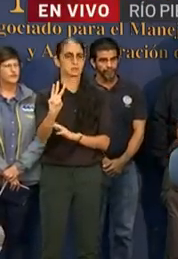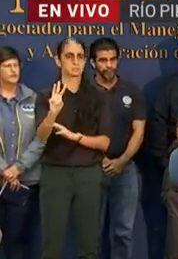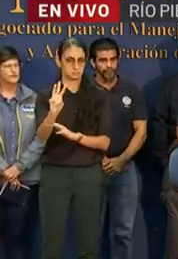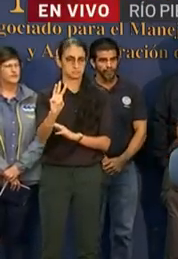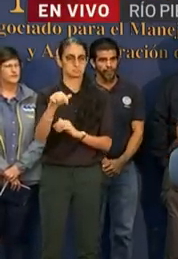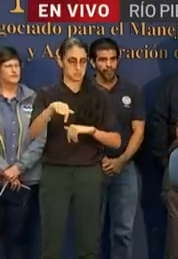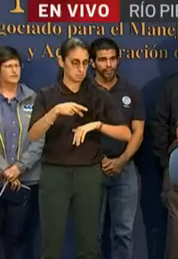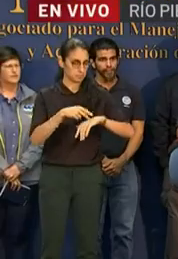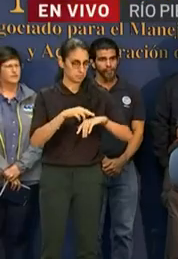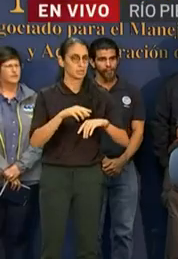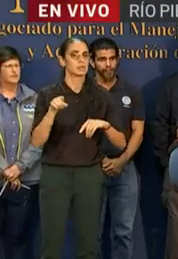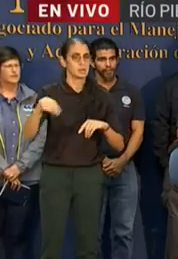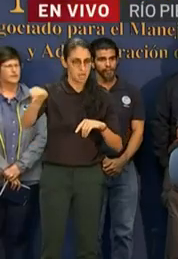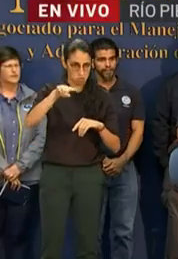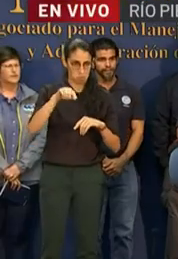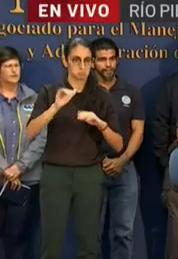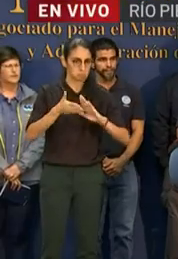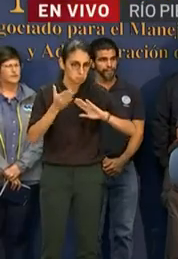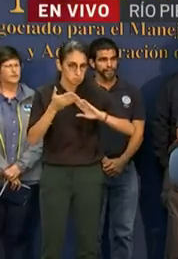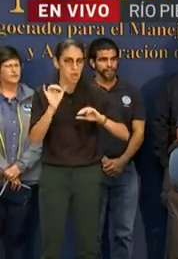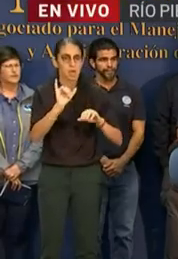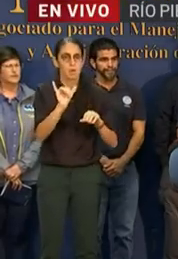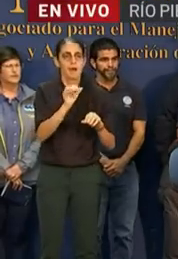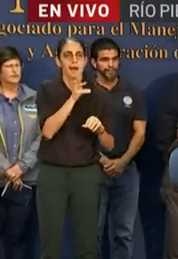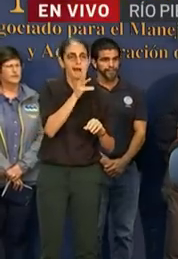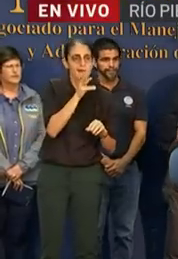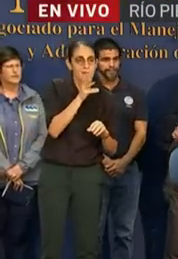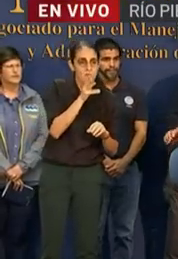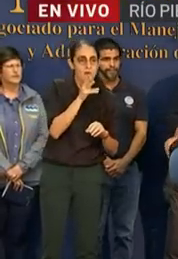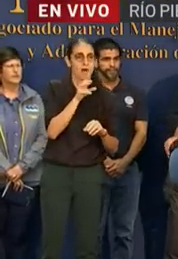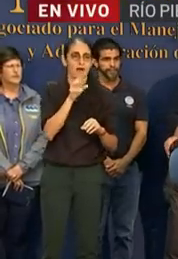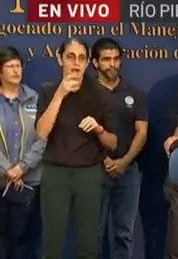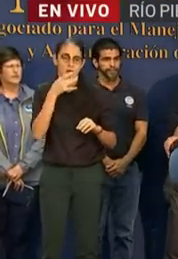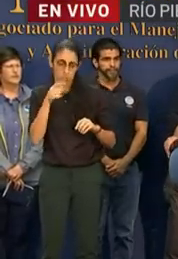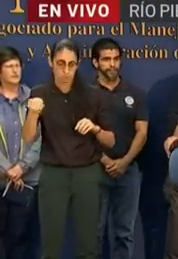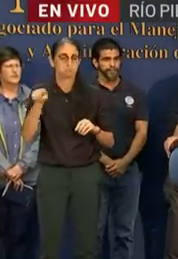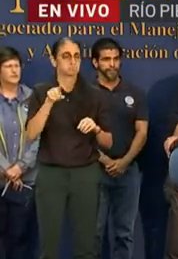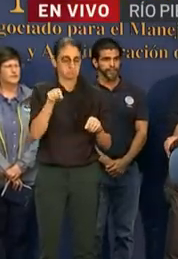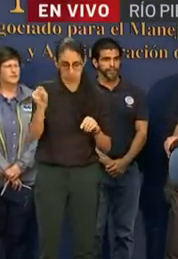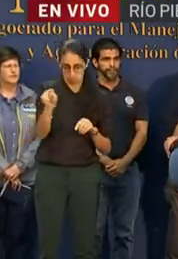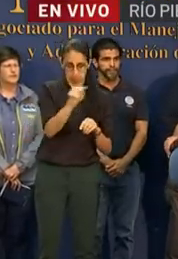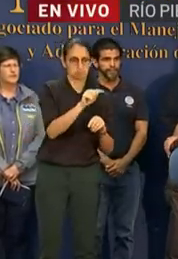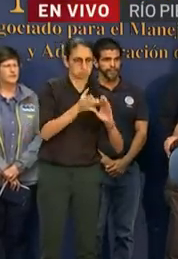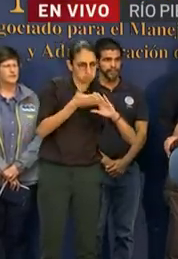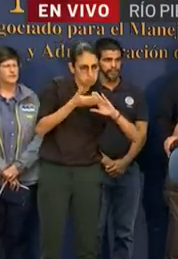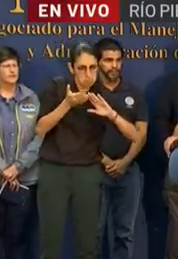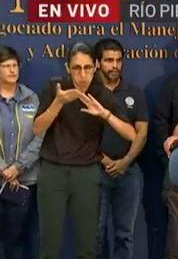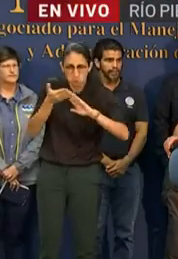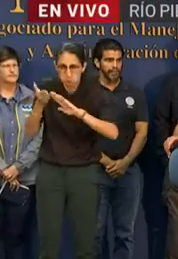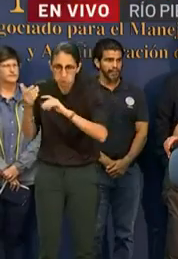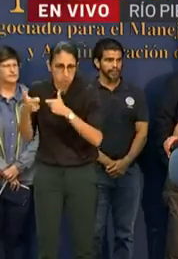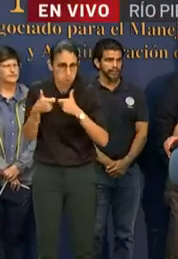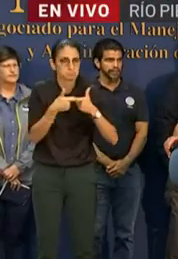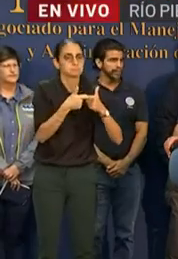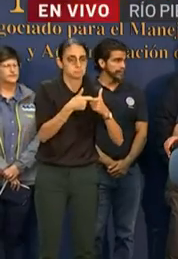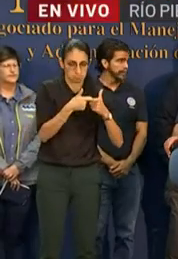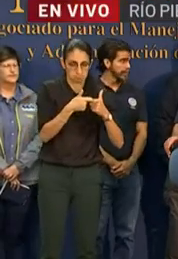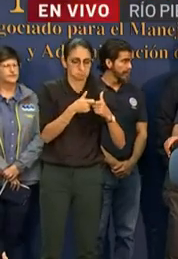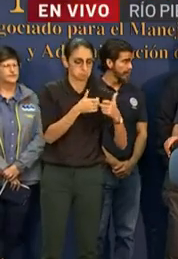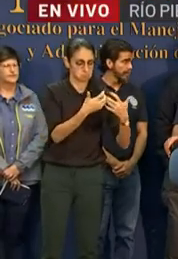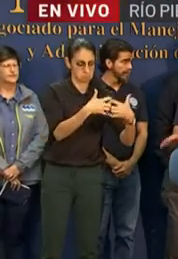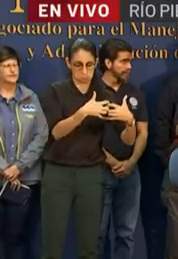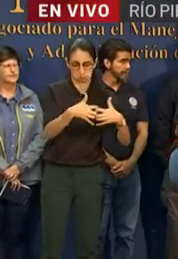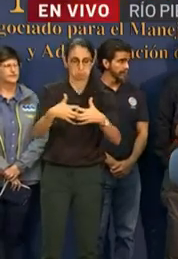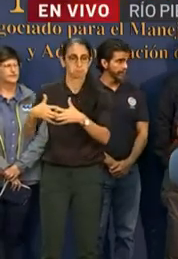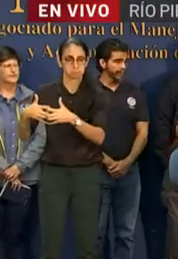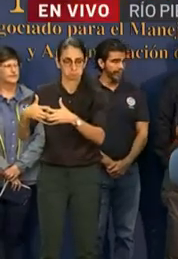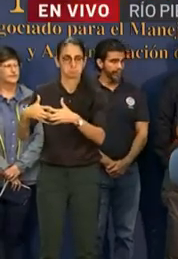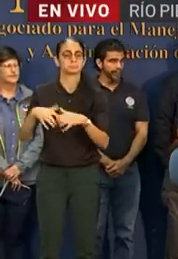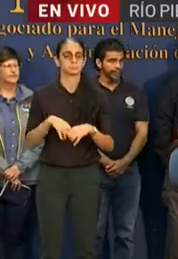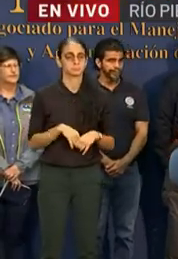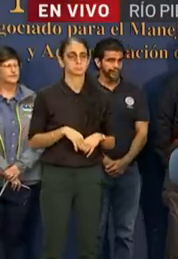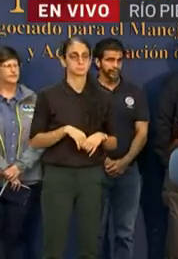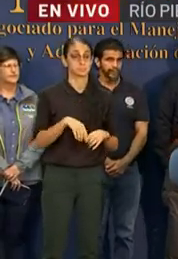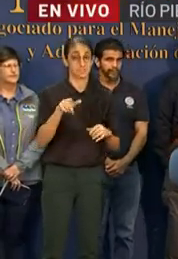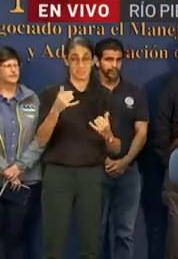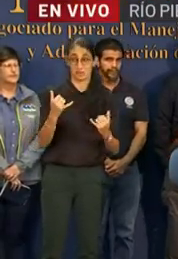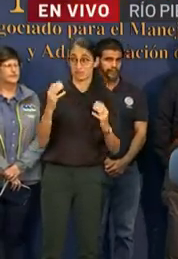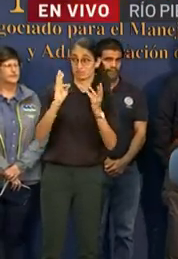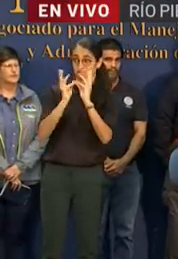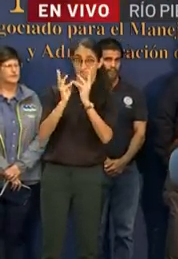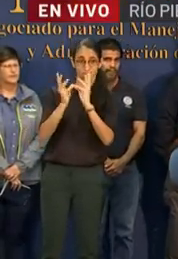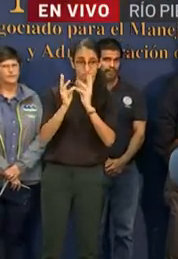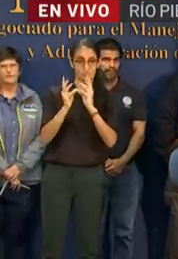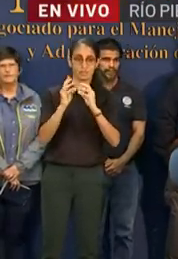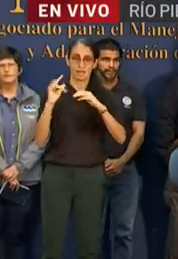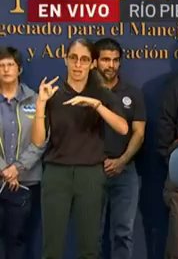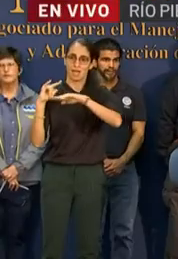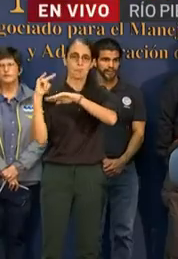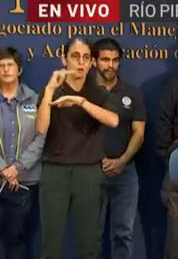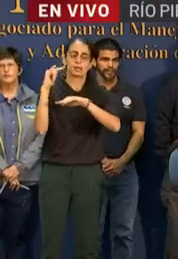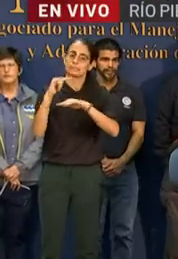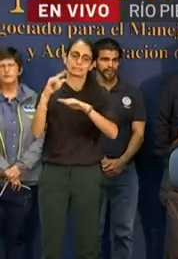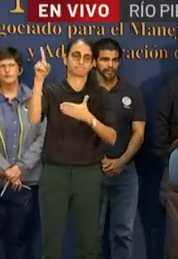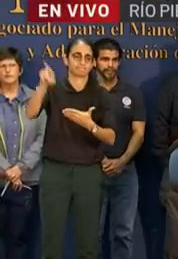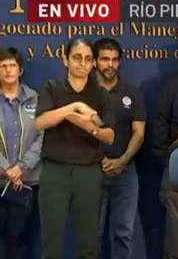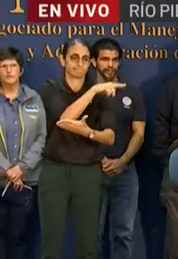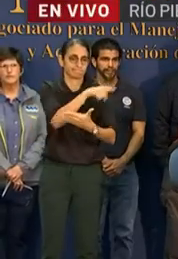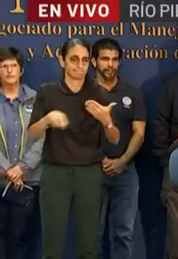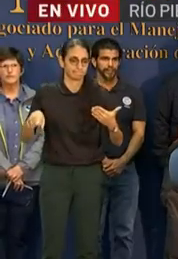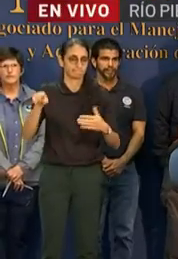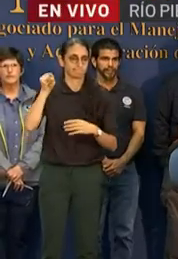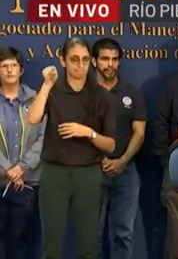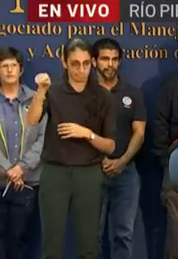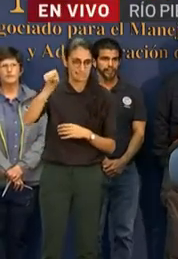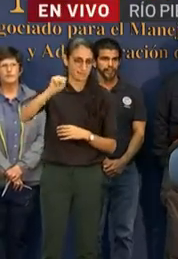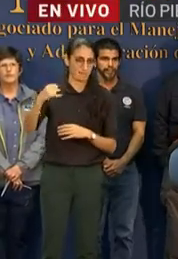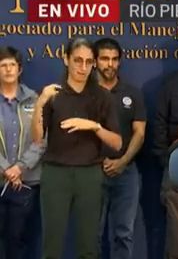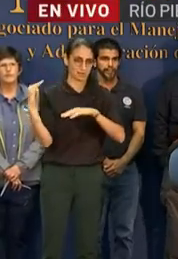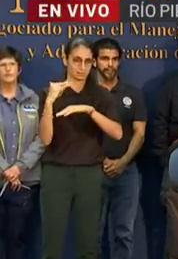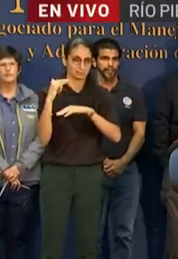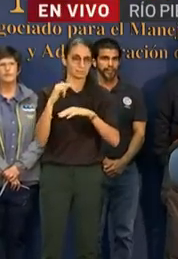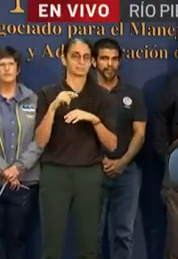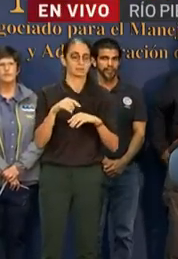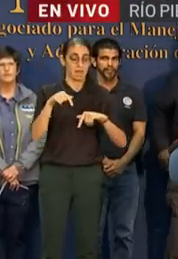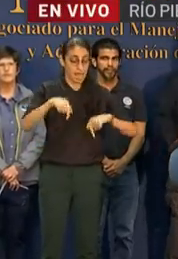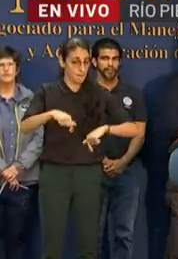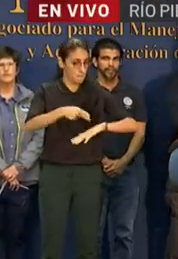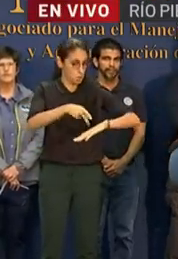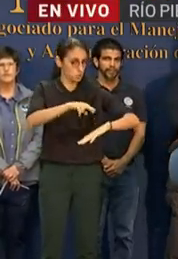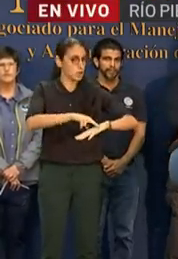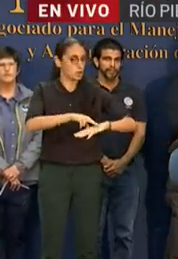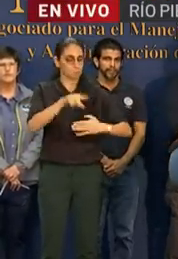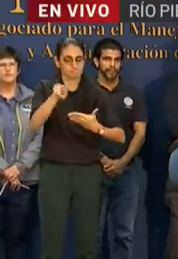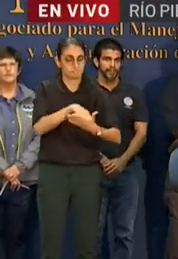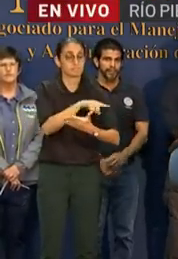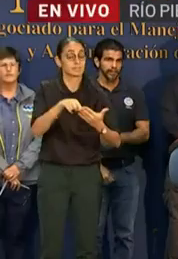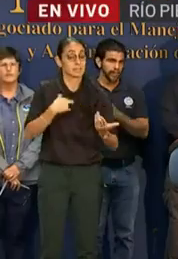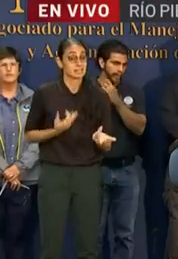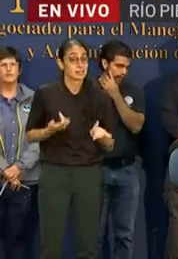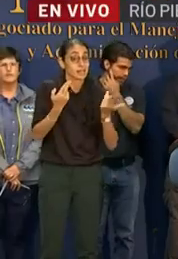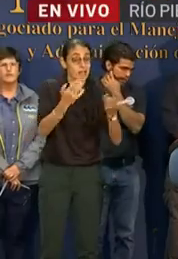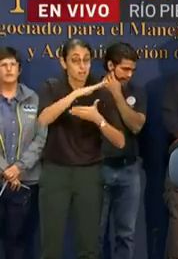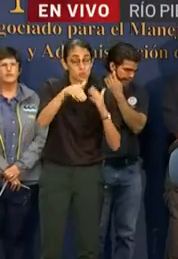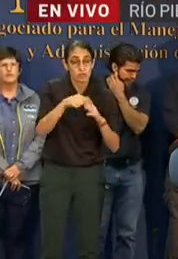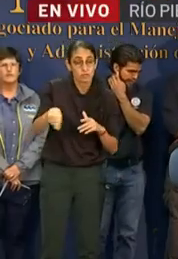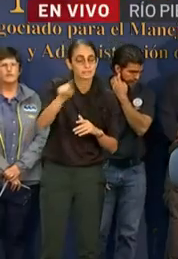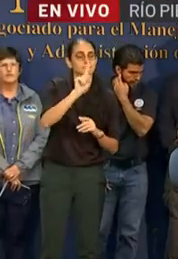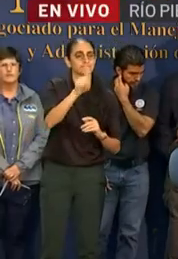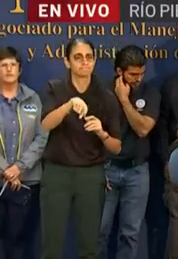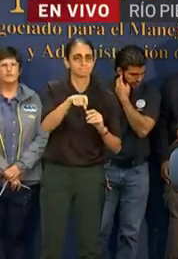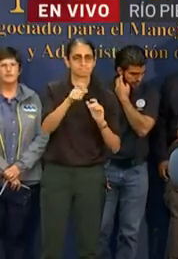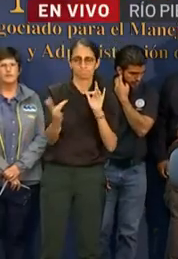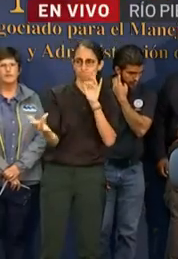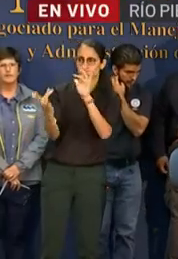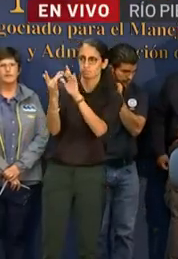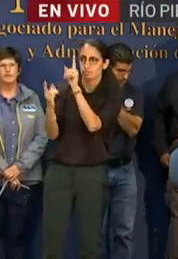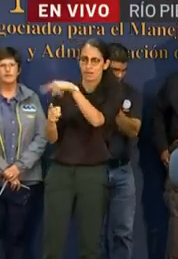EN CASO DE ENERGÍA EN ÉTICA, ES